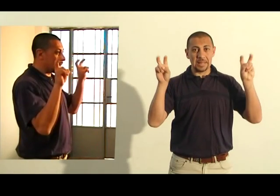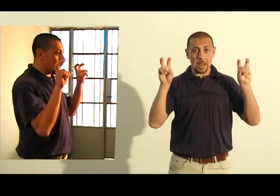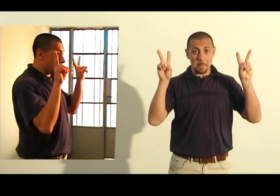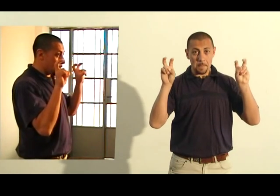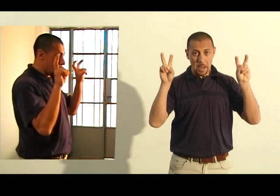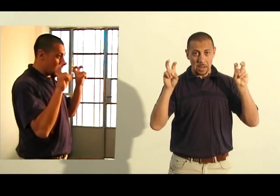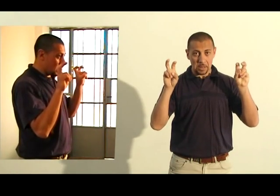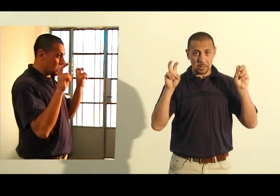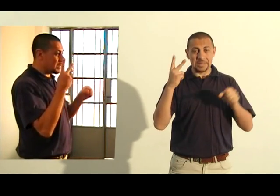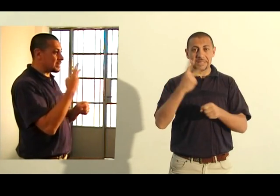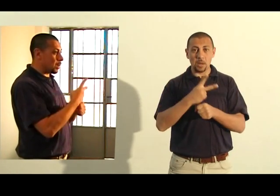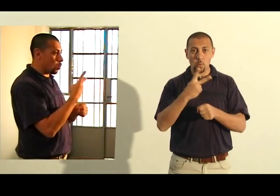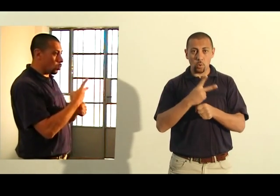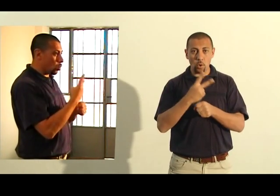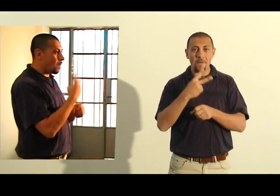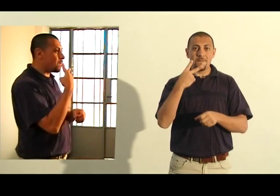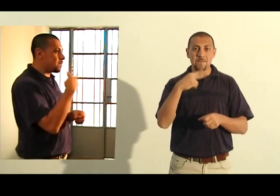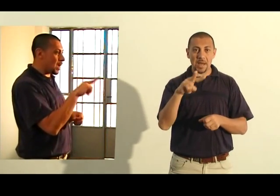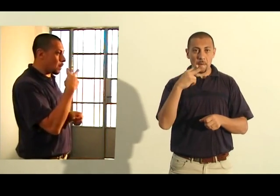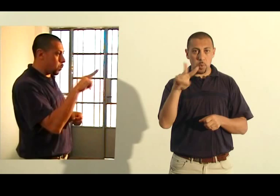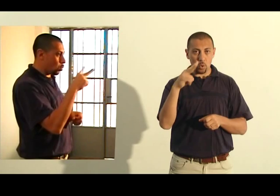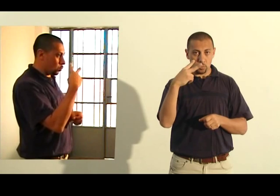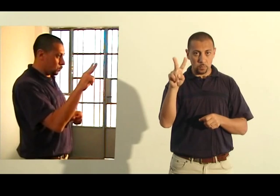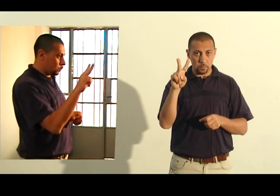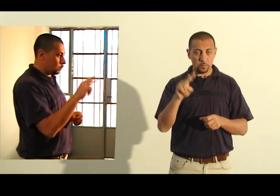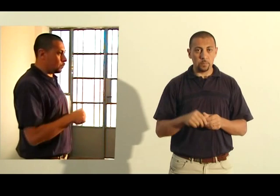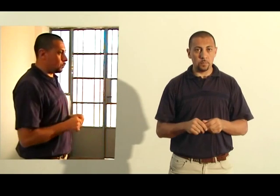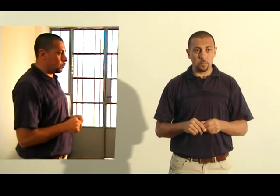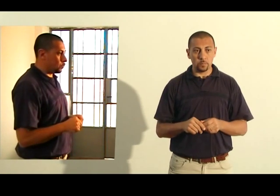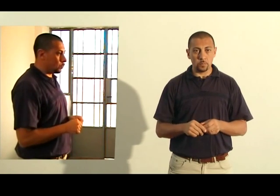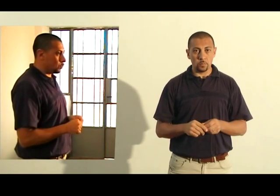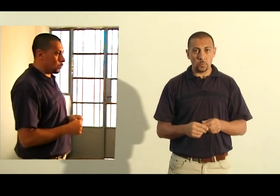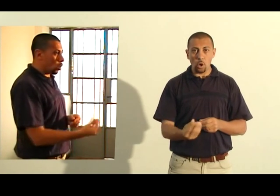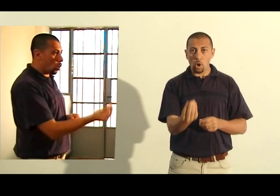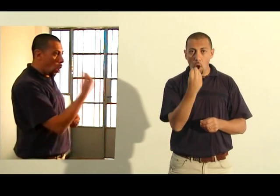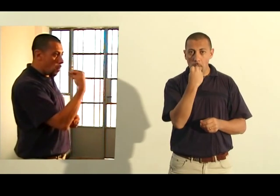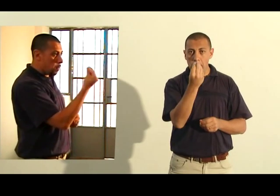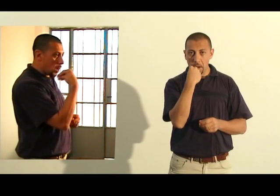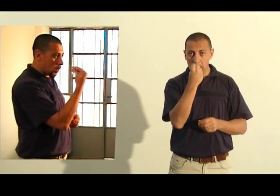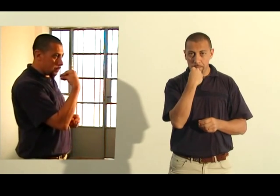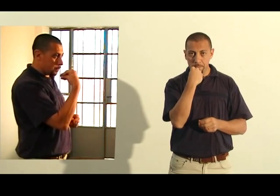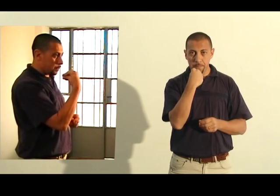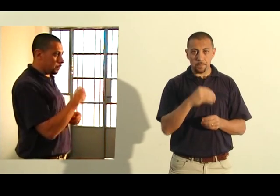TEMA: Verbos ["2"] COMER